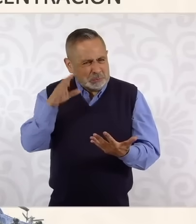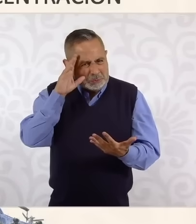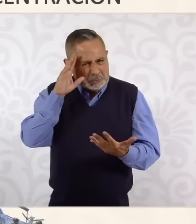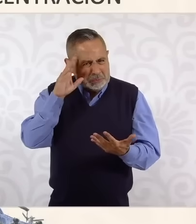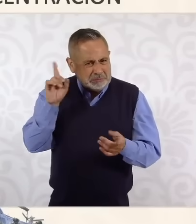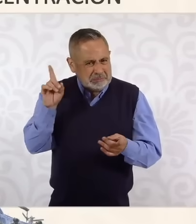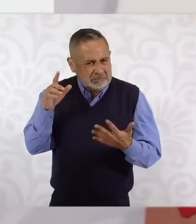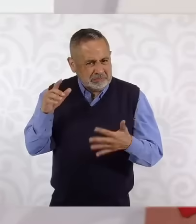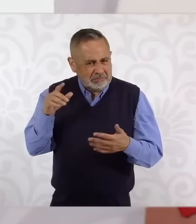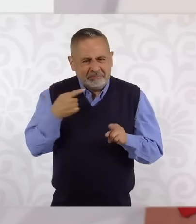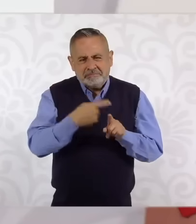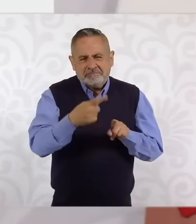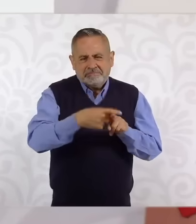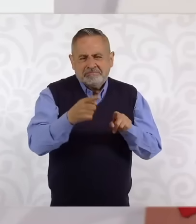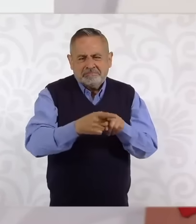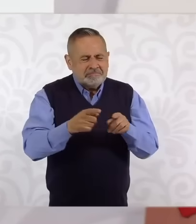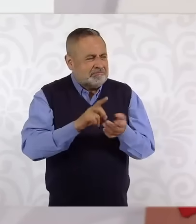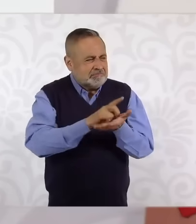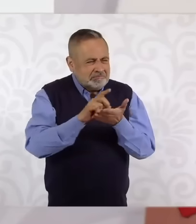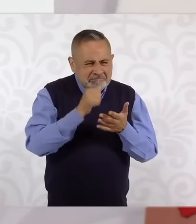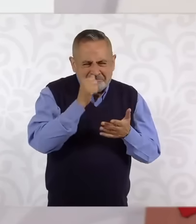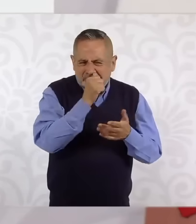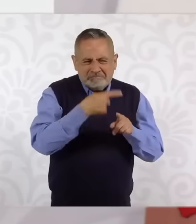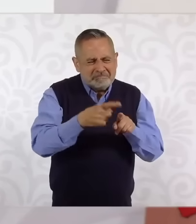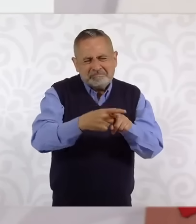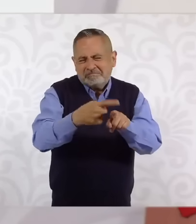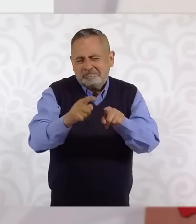de distintas drogas.